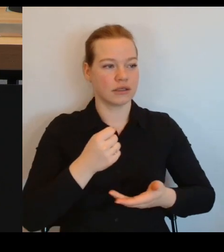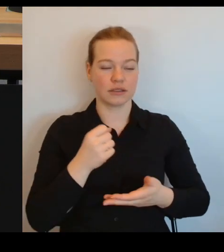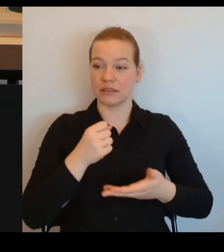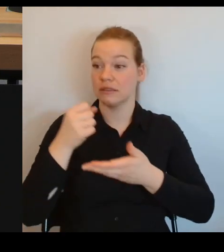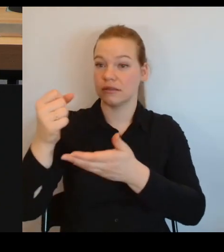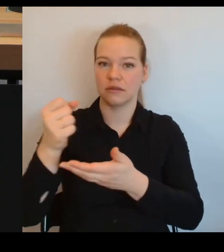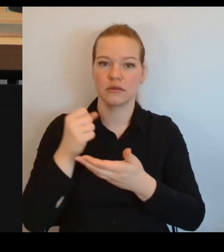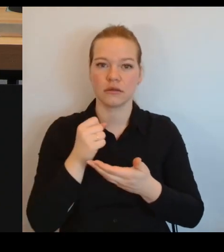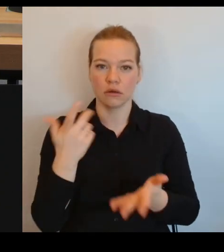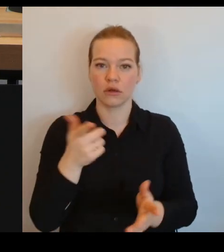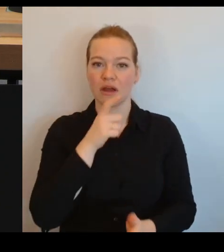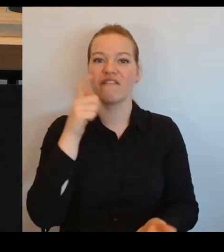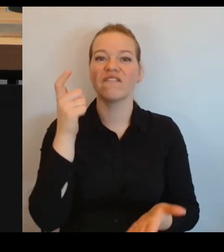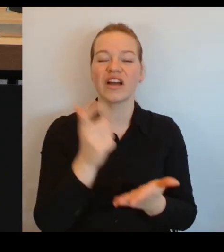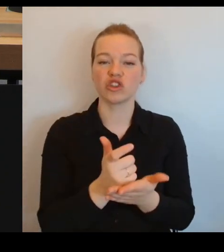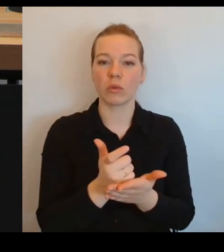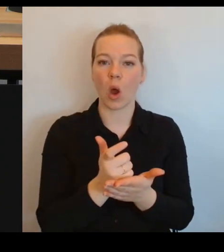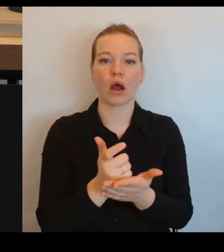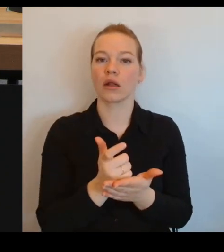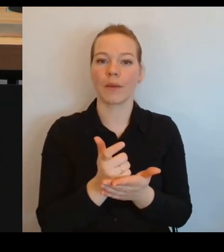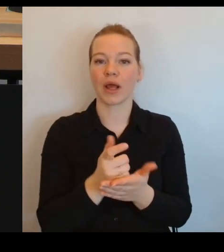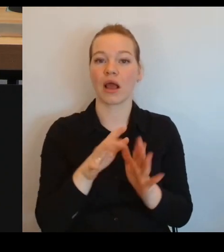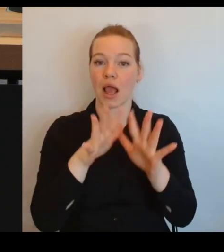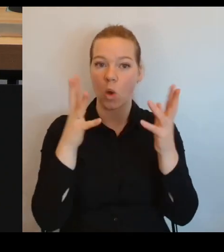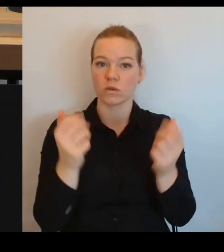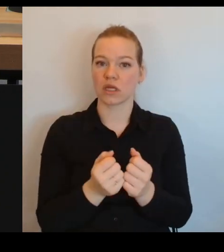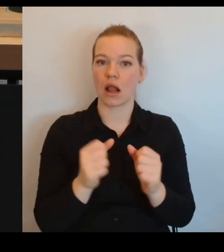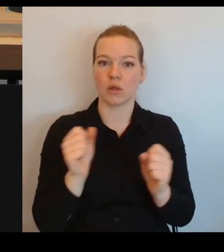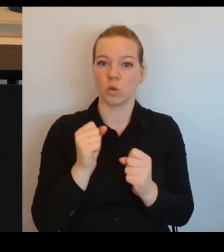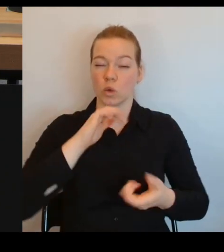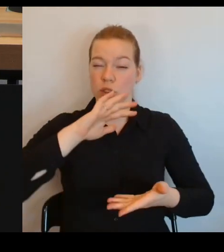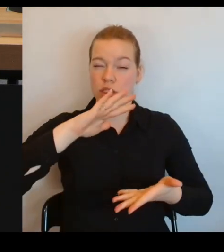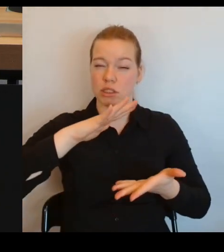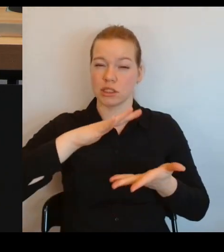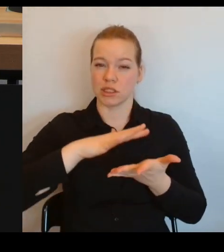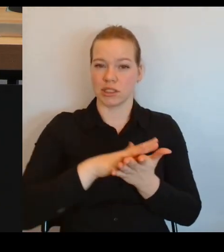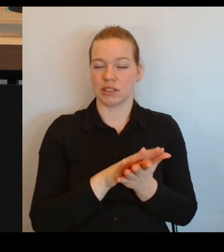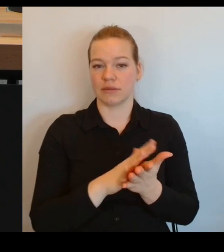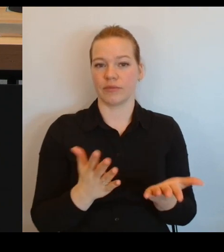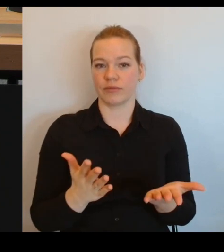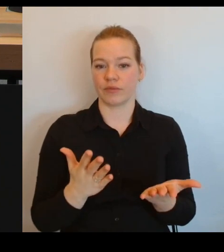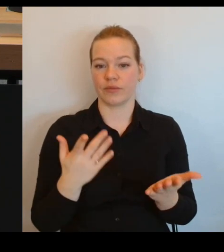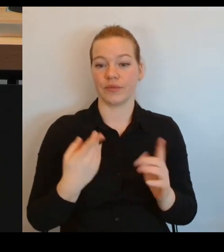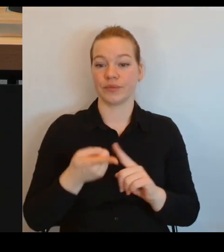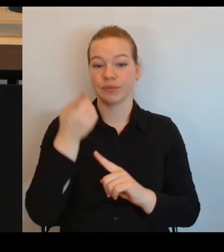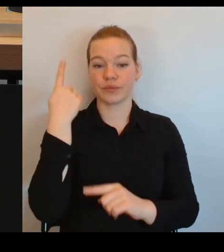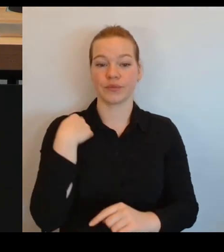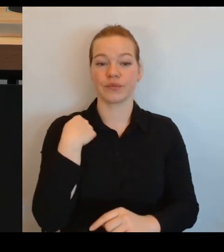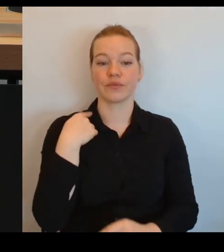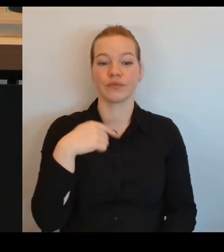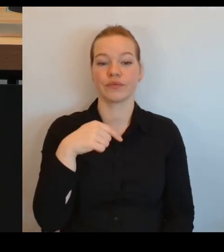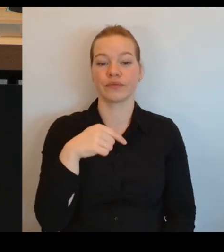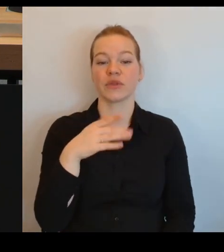das Defizit des letzten Rckrhaushalts. Herr Gorny, auch wenn Sie das immer wieder anders behaupten. Sie haben alle Rücklagen des Landes